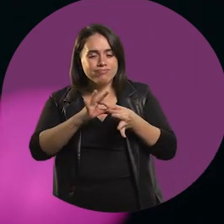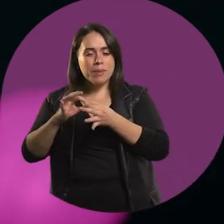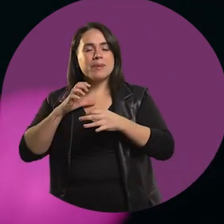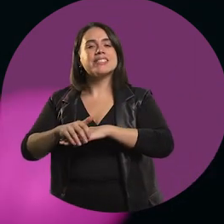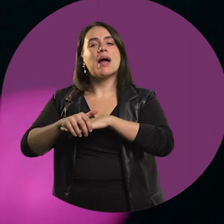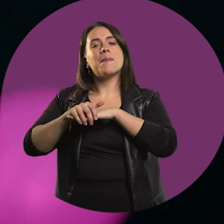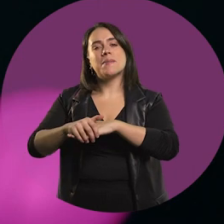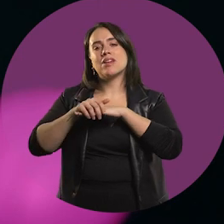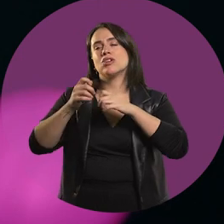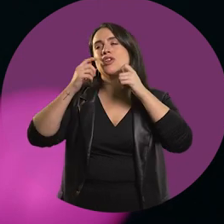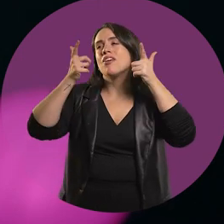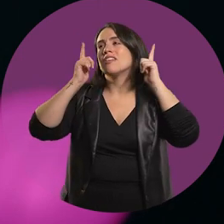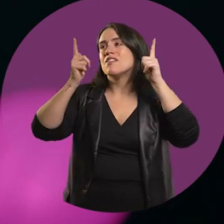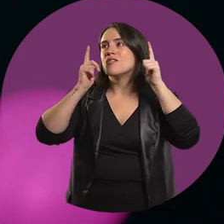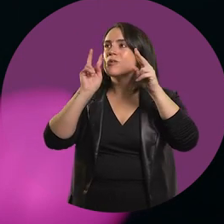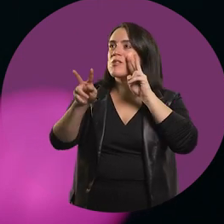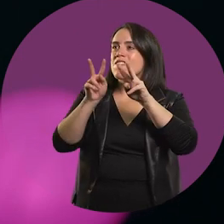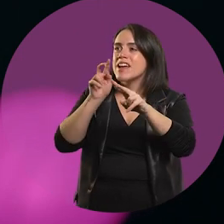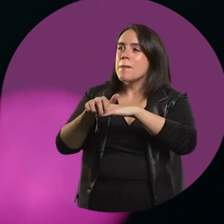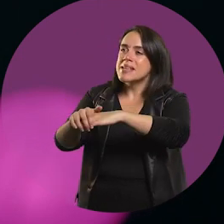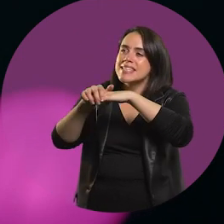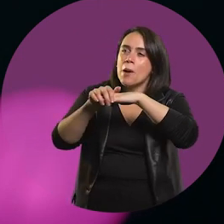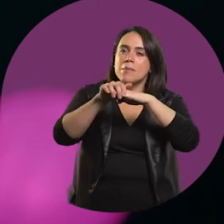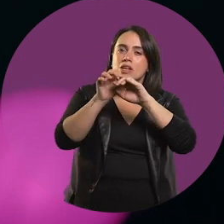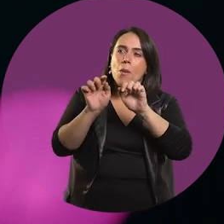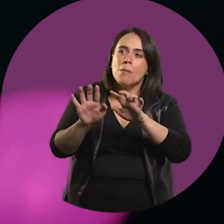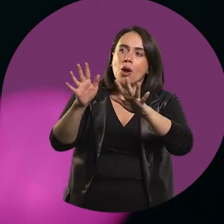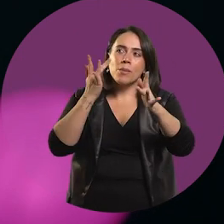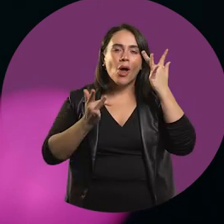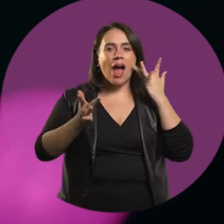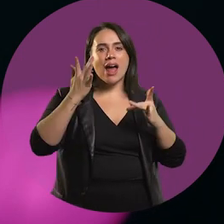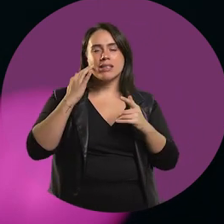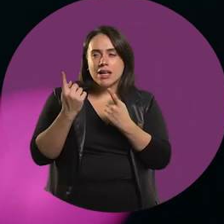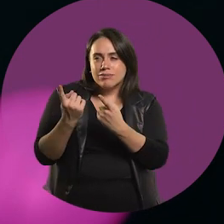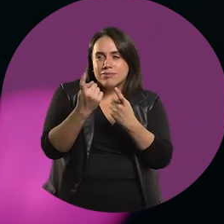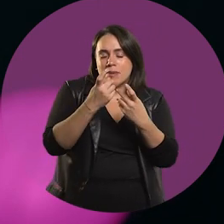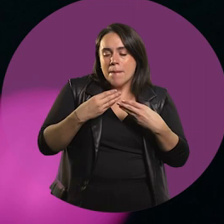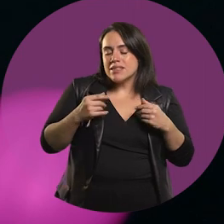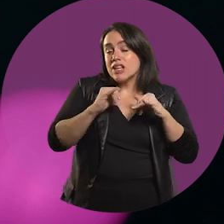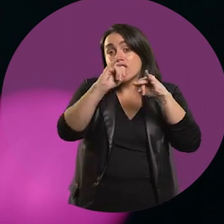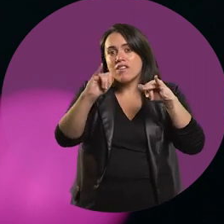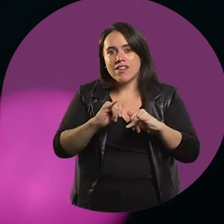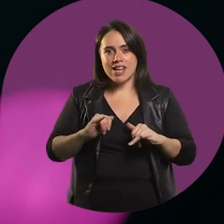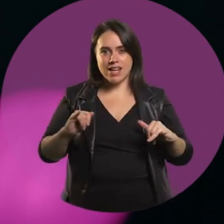No hay cosa que disfrute más que ir a ver a mis amigos haciendo su arte, me hace muy feliz.